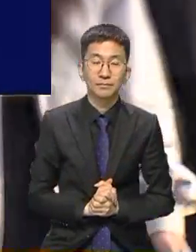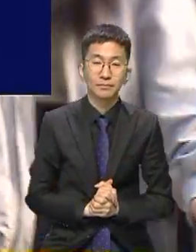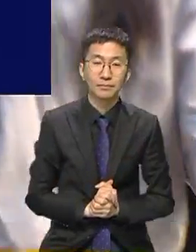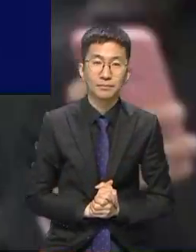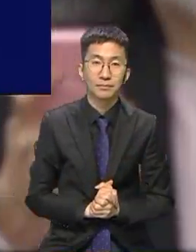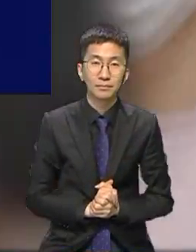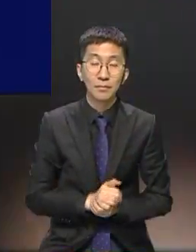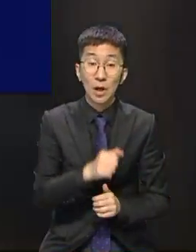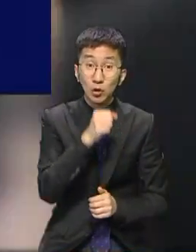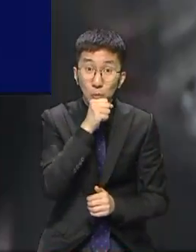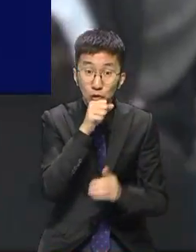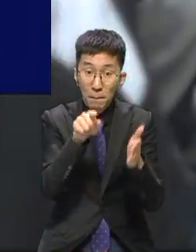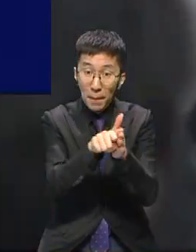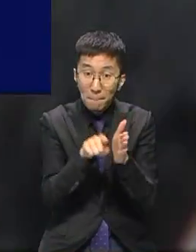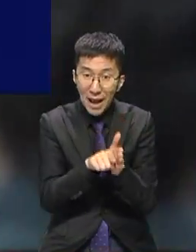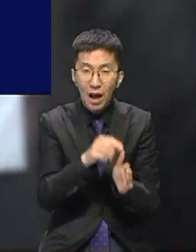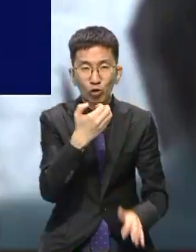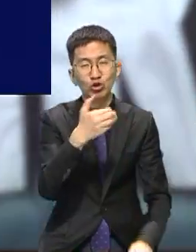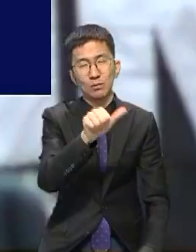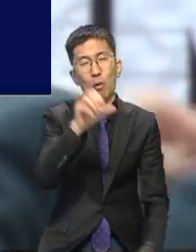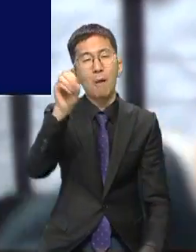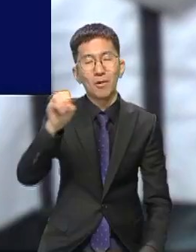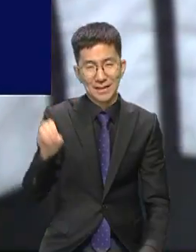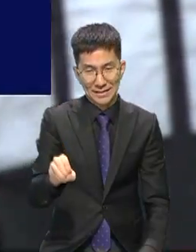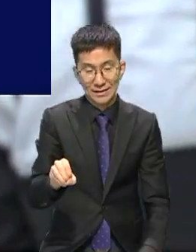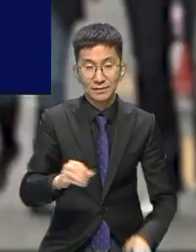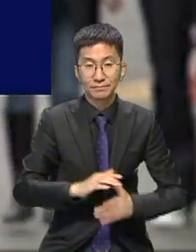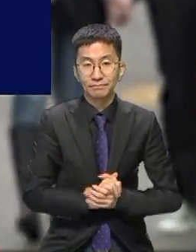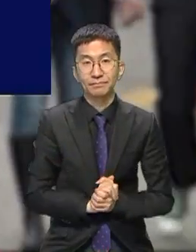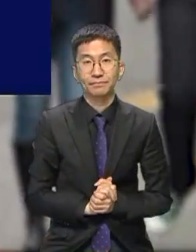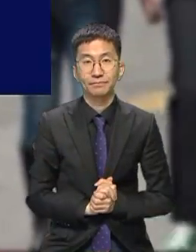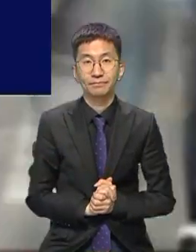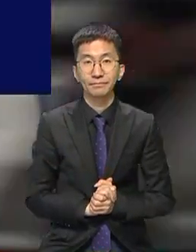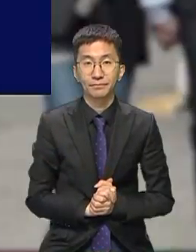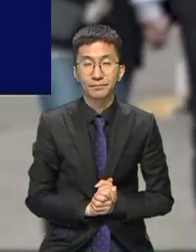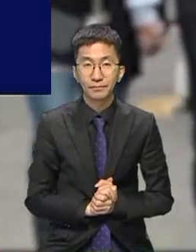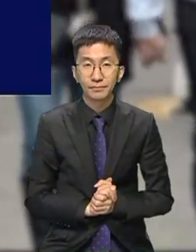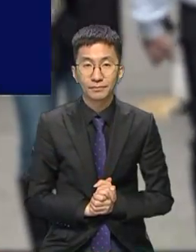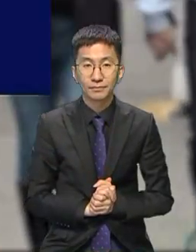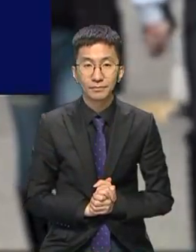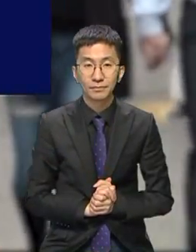표본오차는 95% 신뢰 수준에